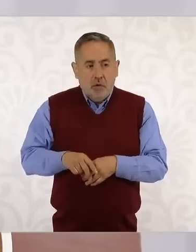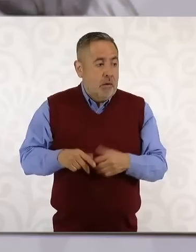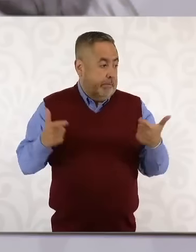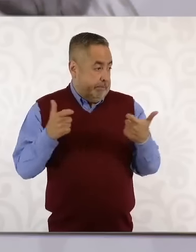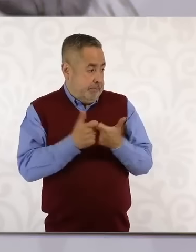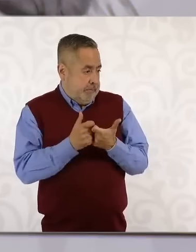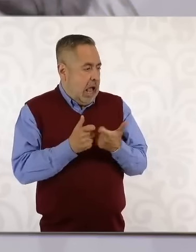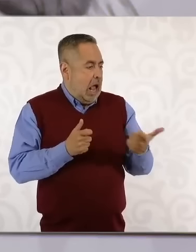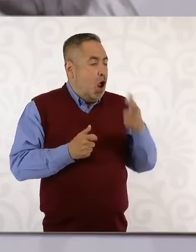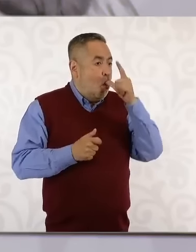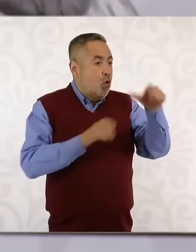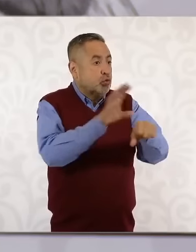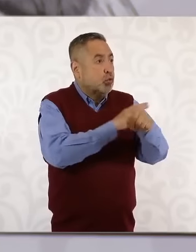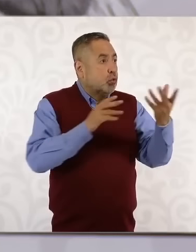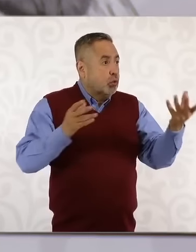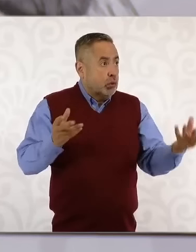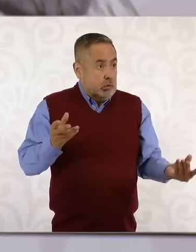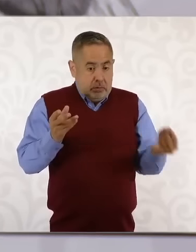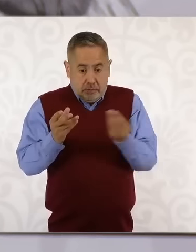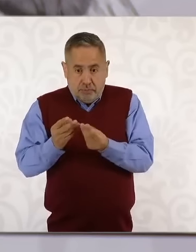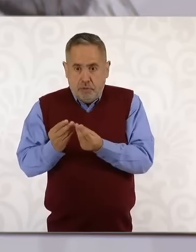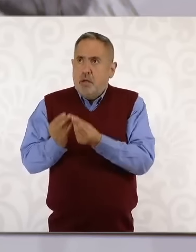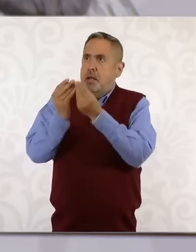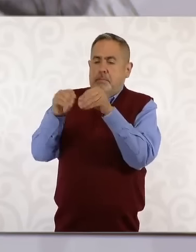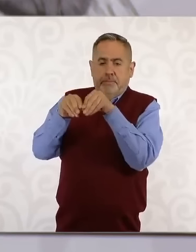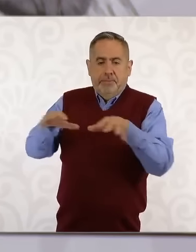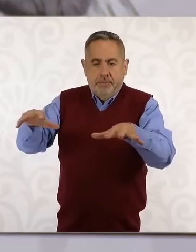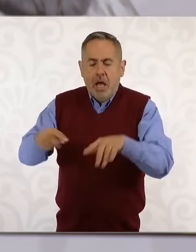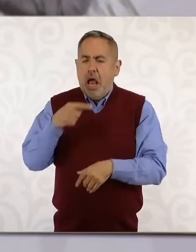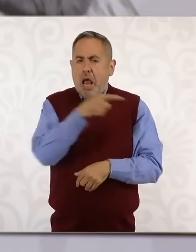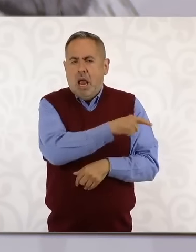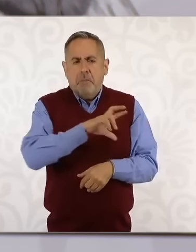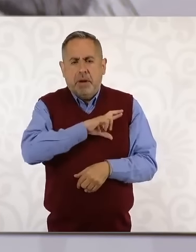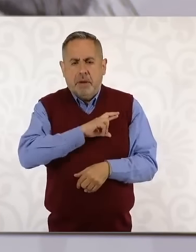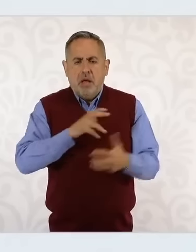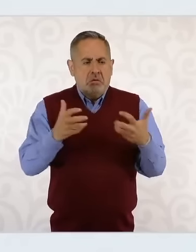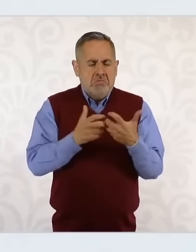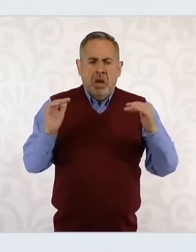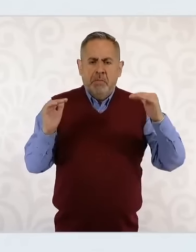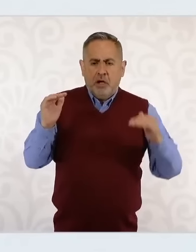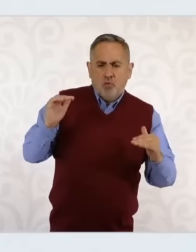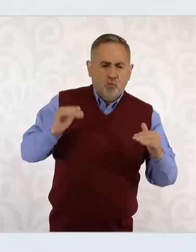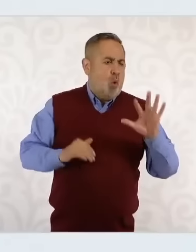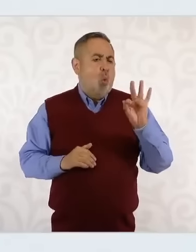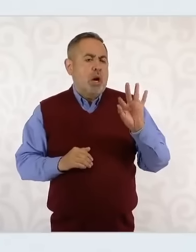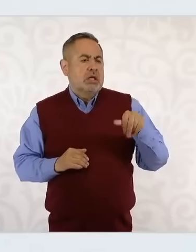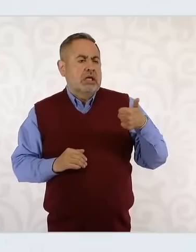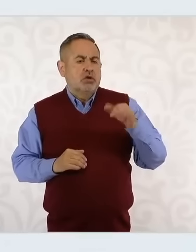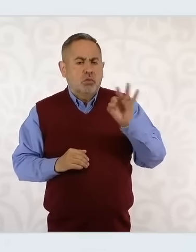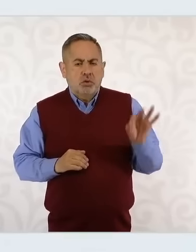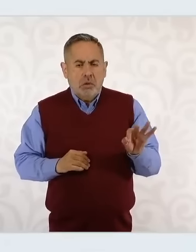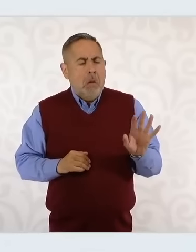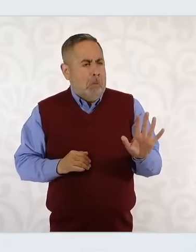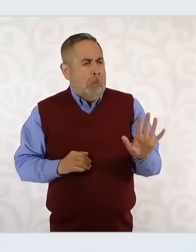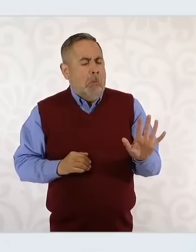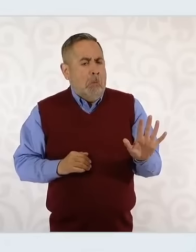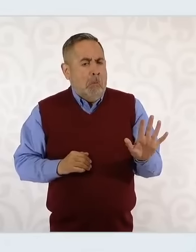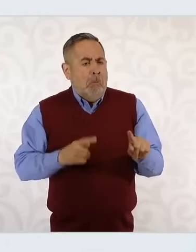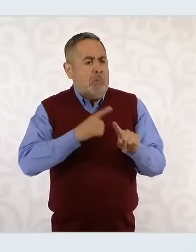marco entra la participación privada en el 46% a través de distintos esquemas que están